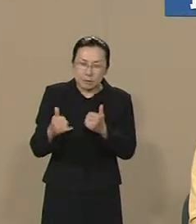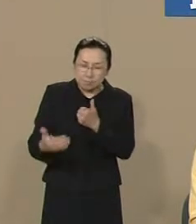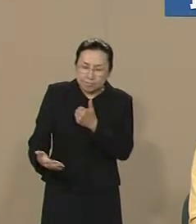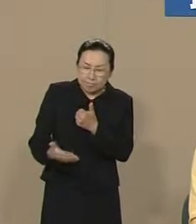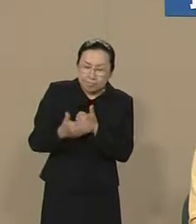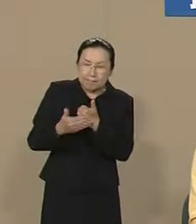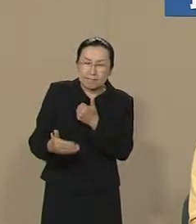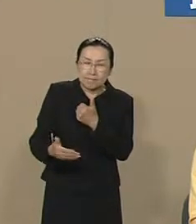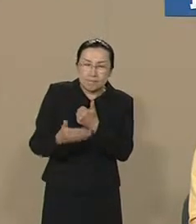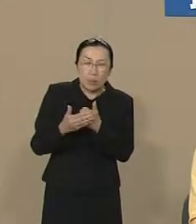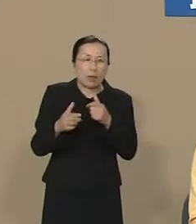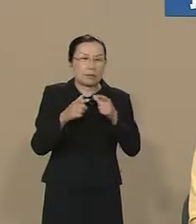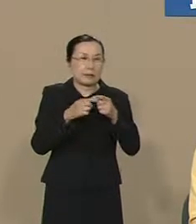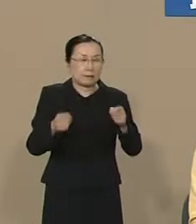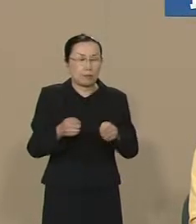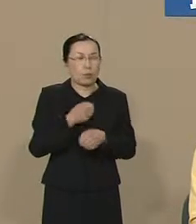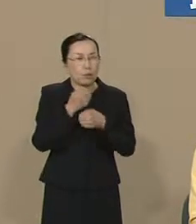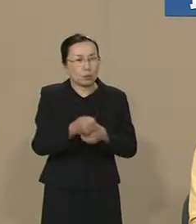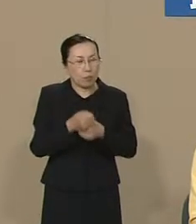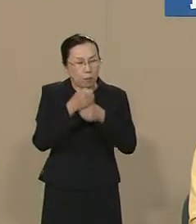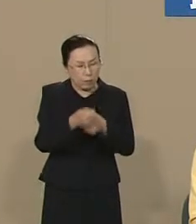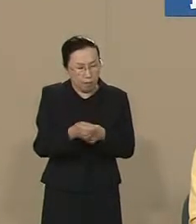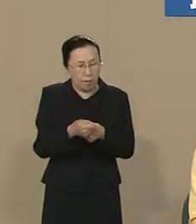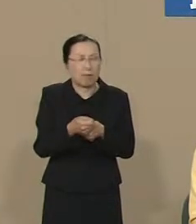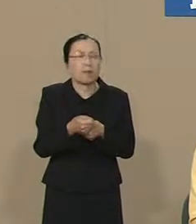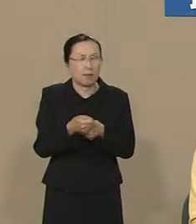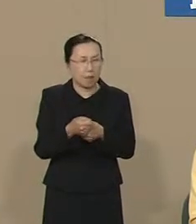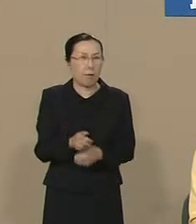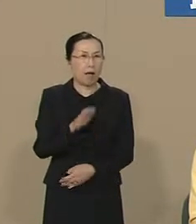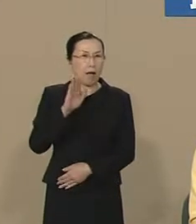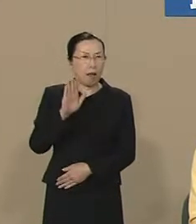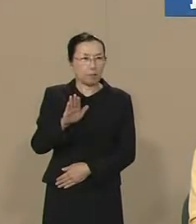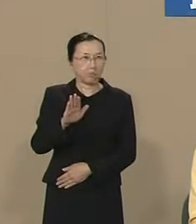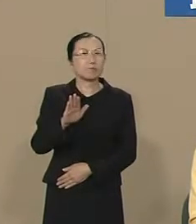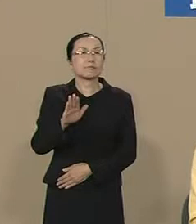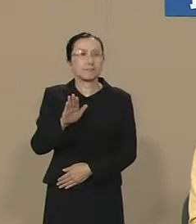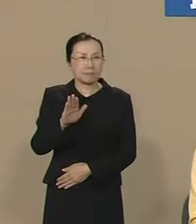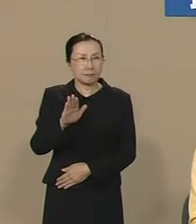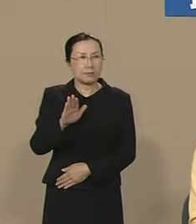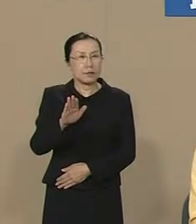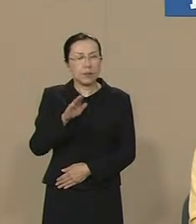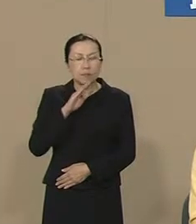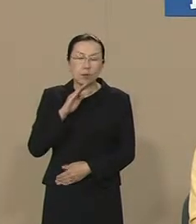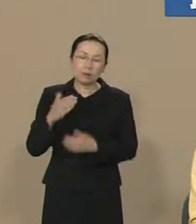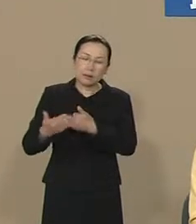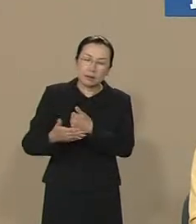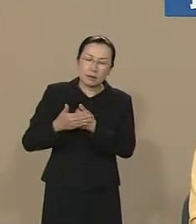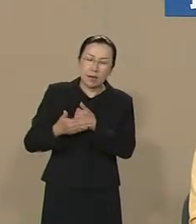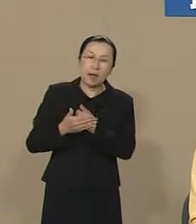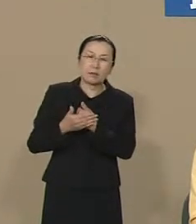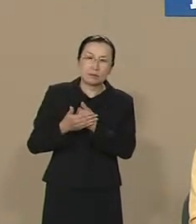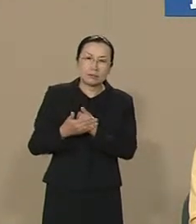日本の農業は 支えられているんだなと､ 強く感じました｡